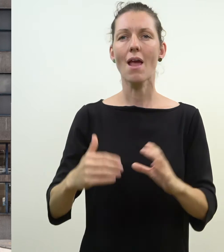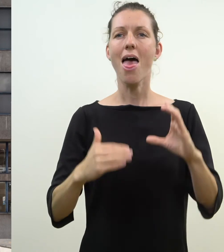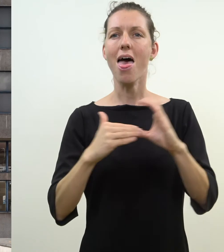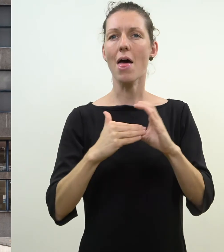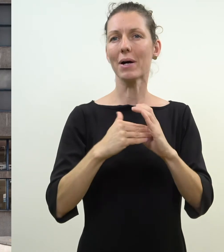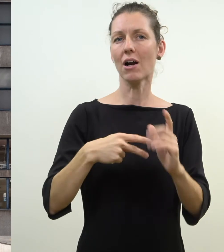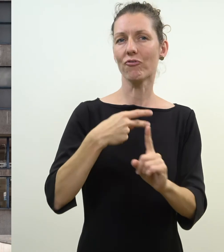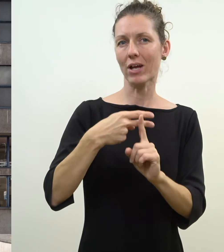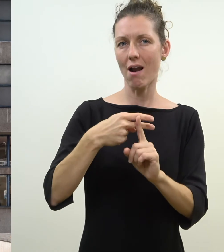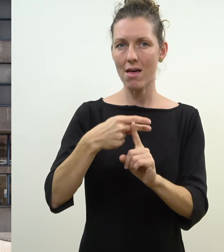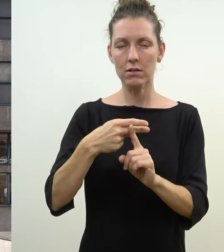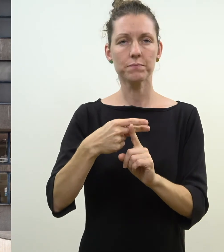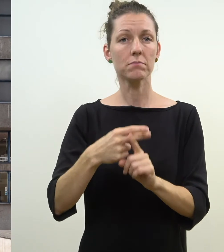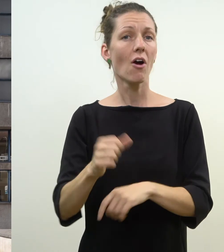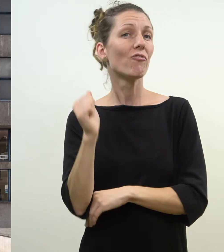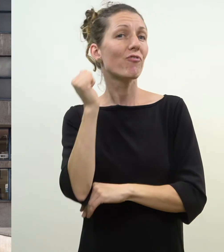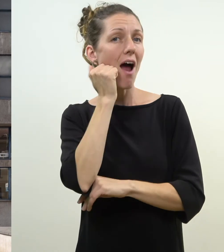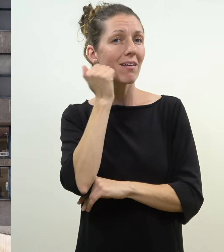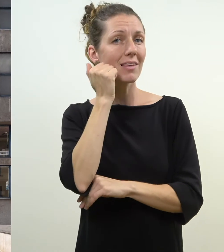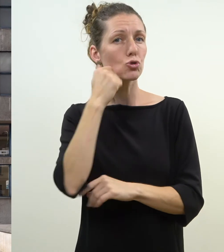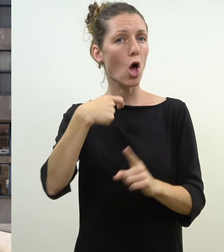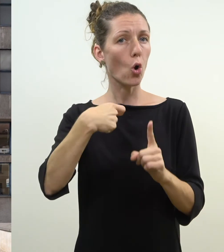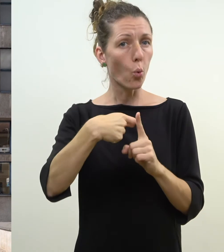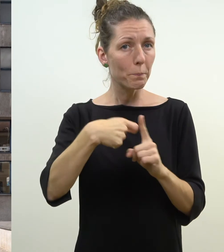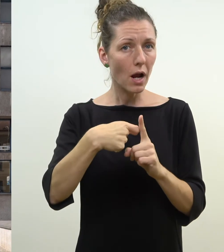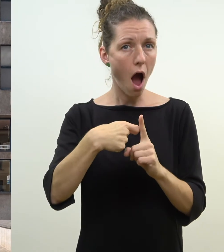Emila Filly, Františka Kupky,